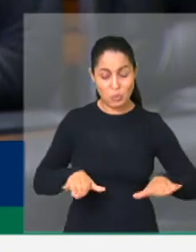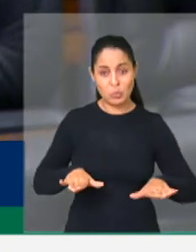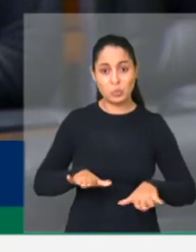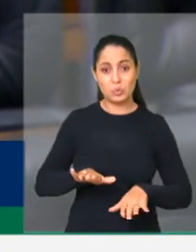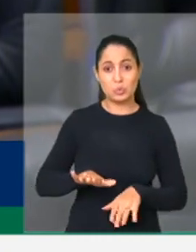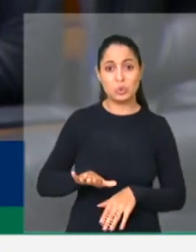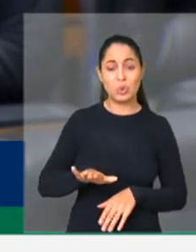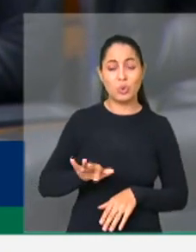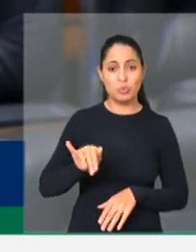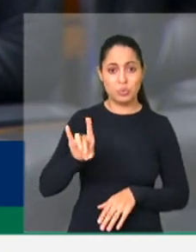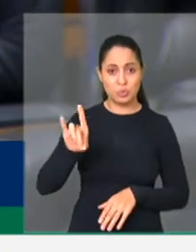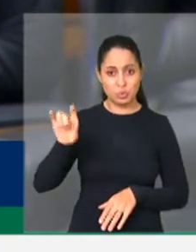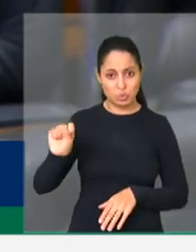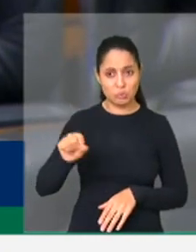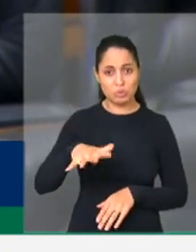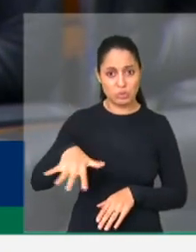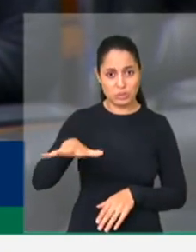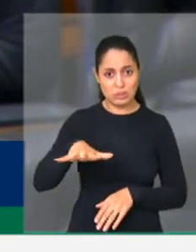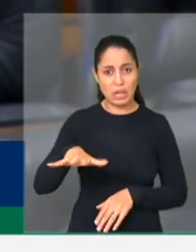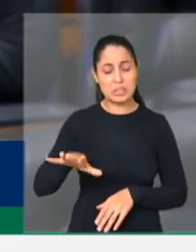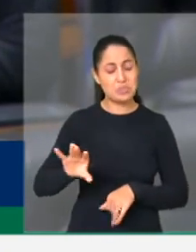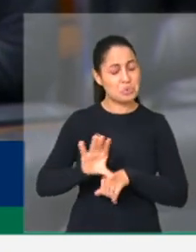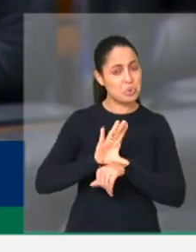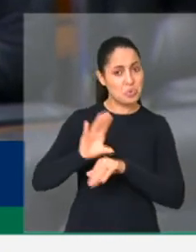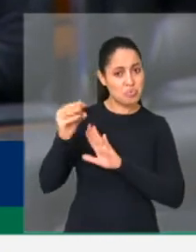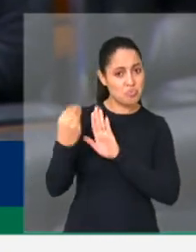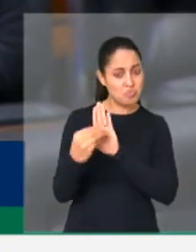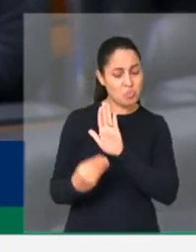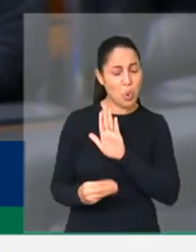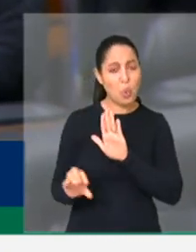MERITÓRIO A GENTE TER UM PROCESSO DE QUITAÇÃO DE RENEGOCIAÇÃO DE DÍVIDAS EM ESPECIAL NESSE MOMENTO DE